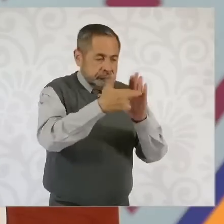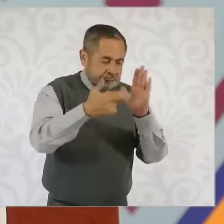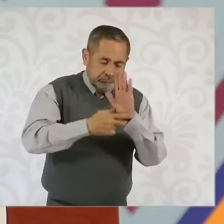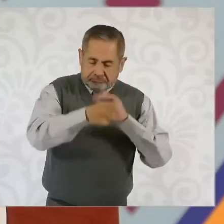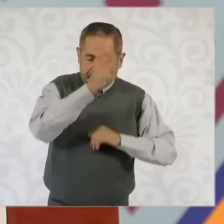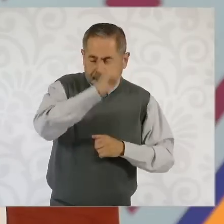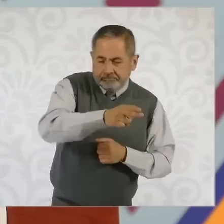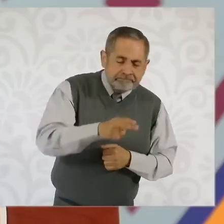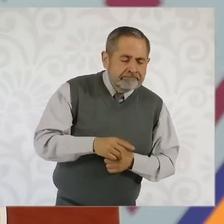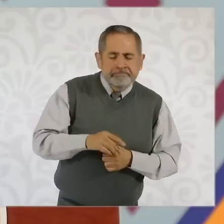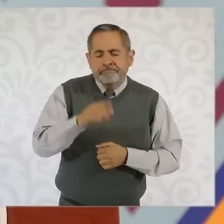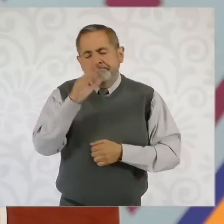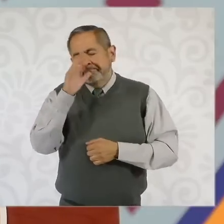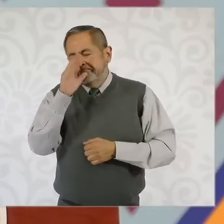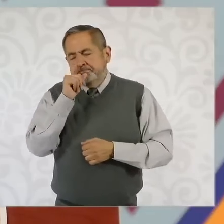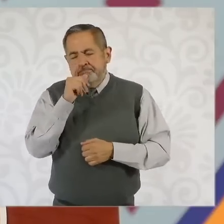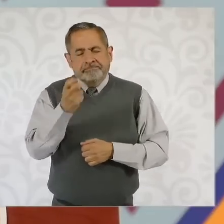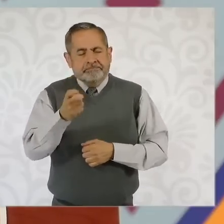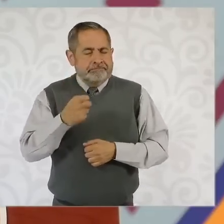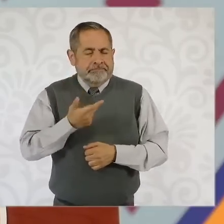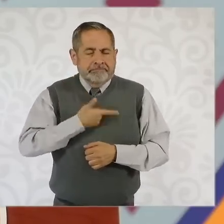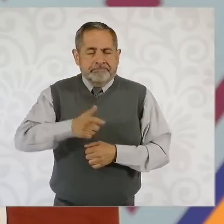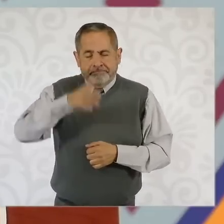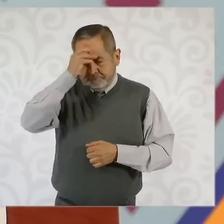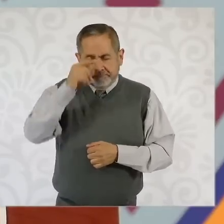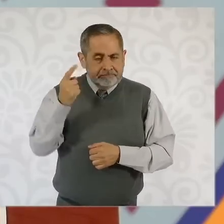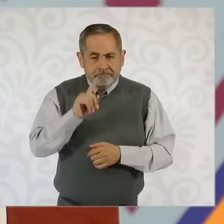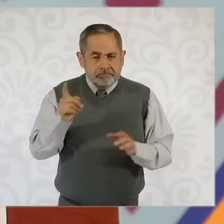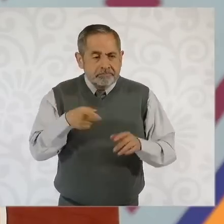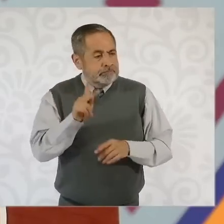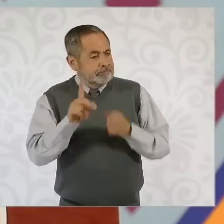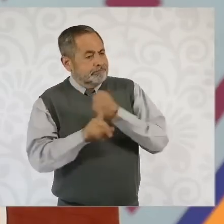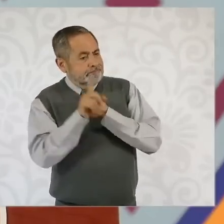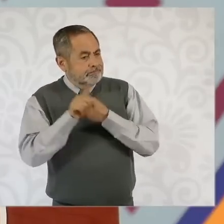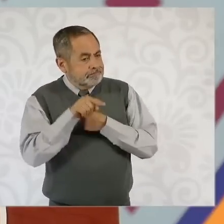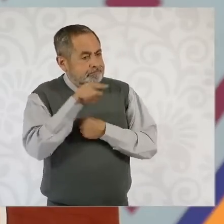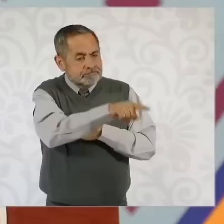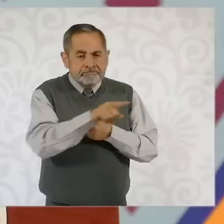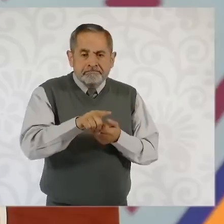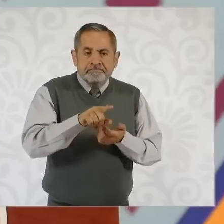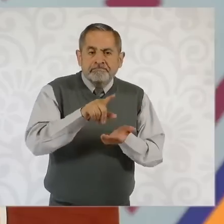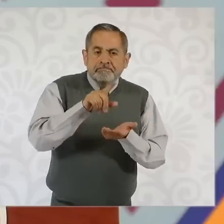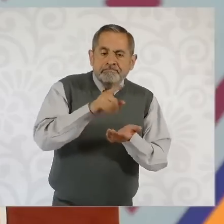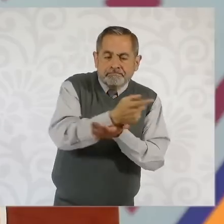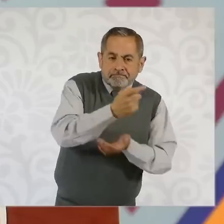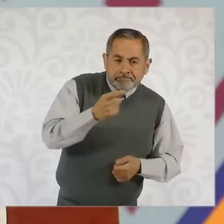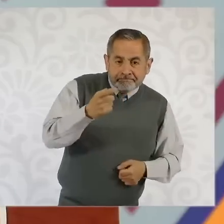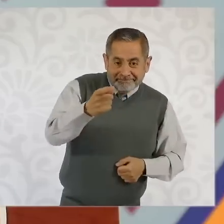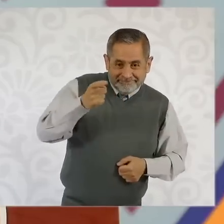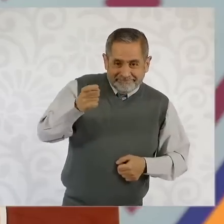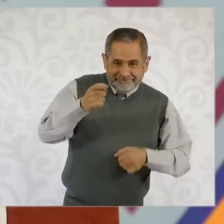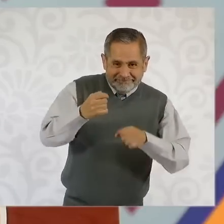censura pero el problema pues es este crecimiento de las cuentas falsas que hacen tendencias que la